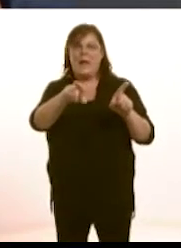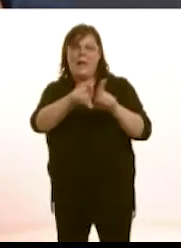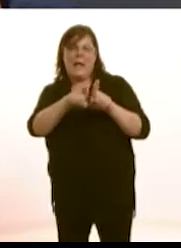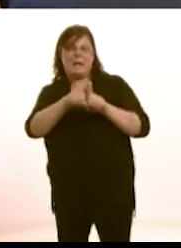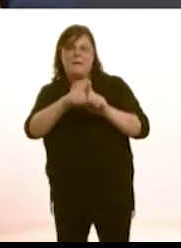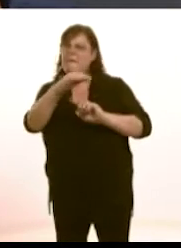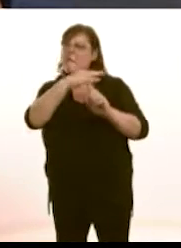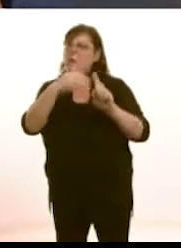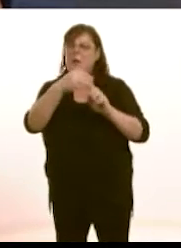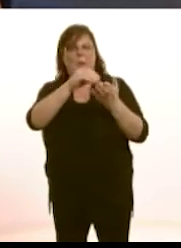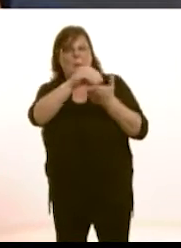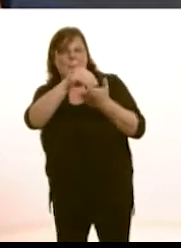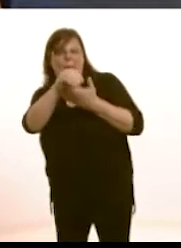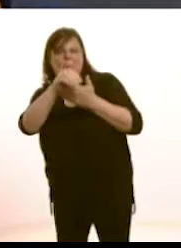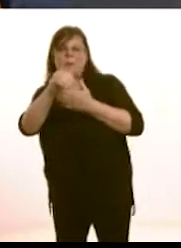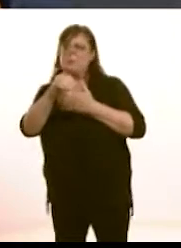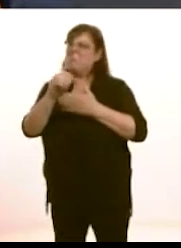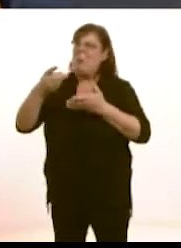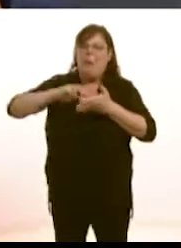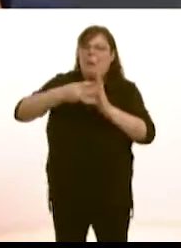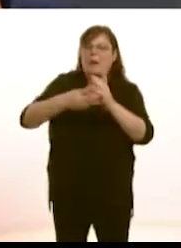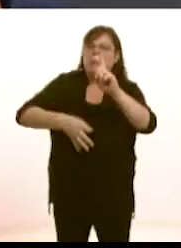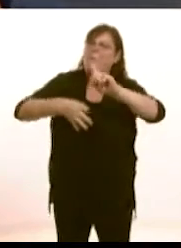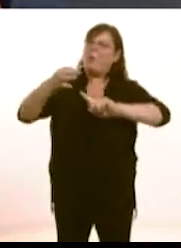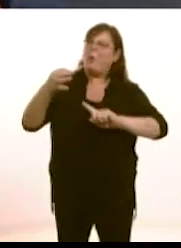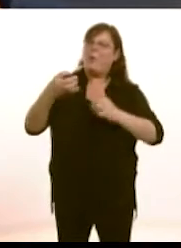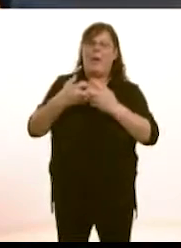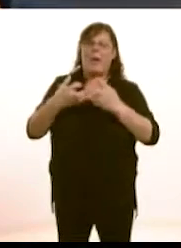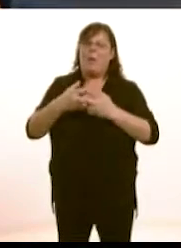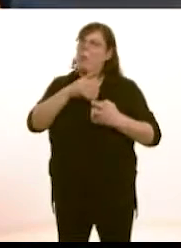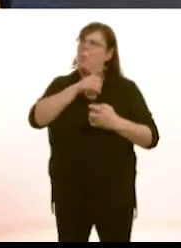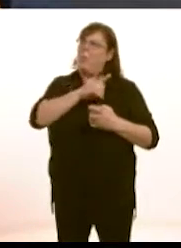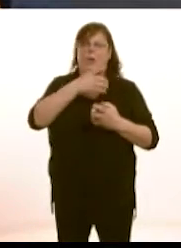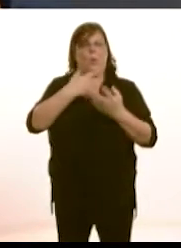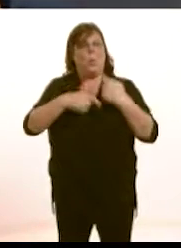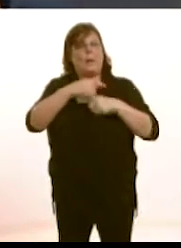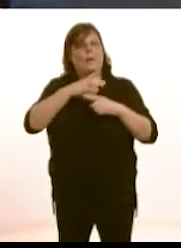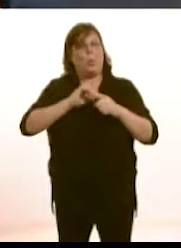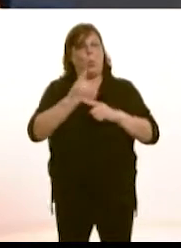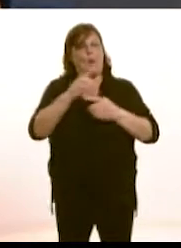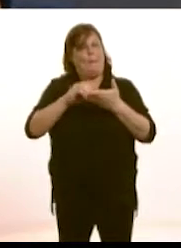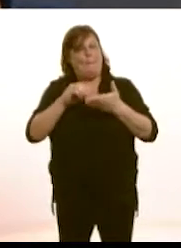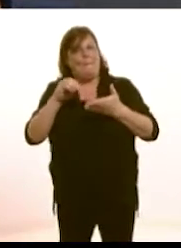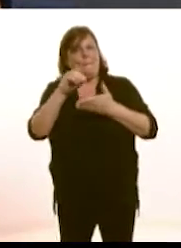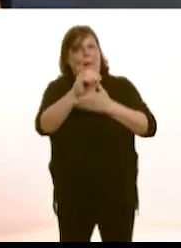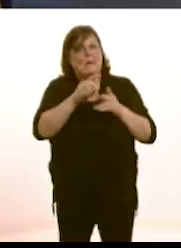cenedlaethol i Gymru sydd yn amaeth-amgylcheddol at ei gilydd? Yn y cyd-destun hwnnw, onid yw hefyd yn wir bod cynhyrchu bwyd syín faethlon, yn iachus,